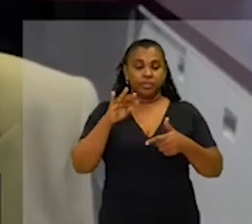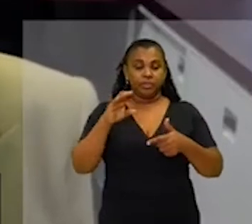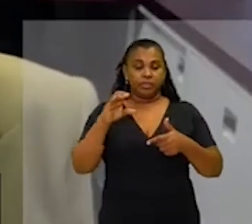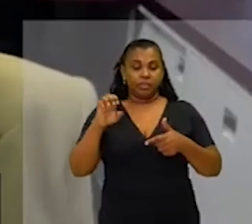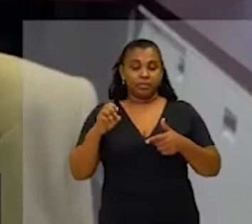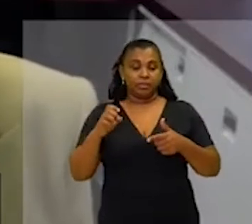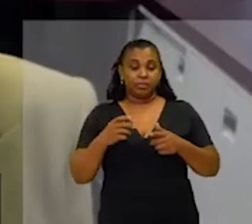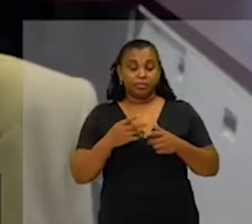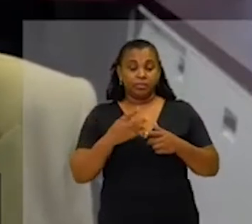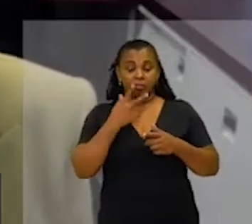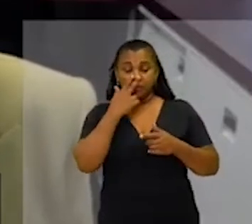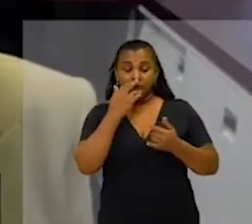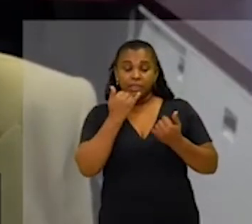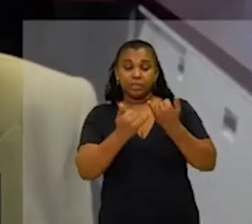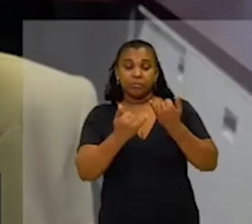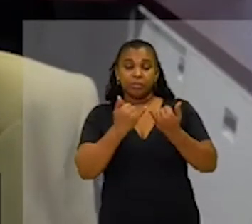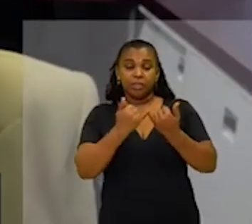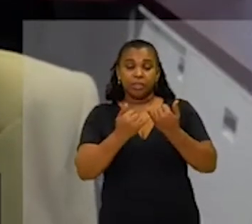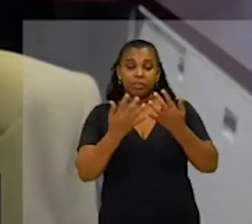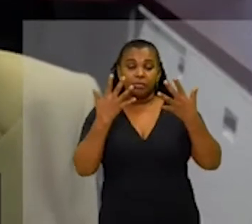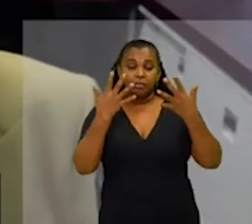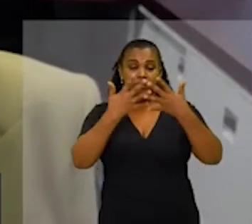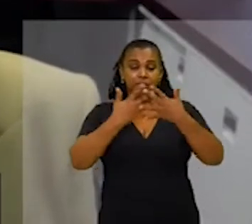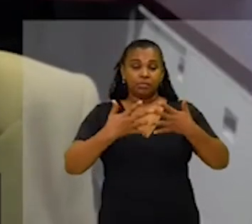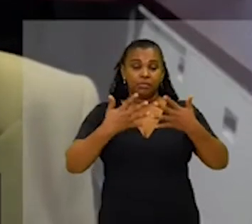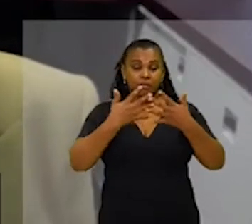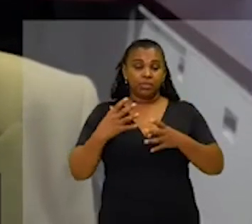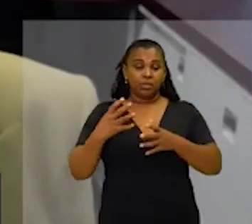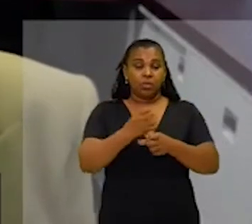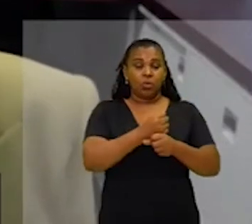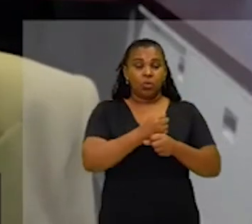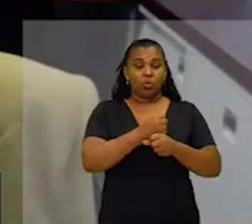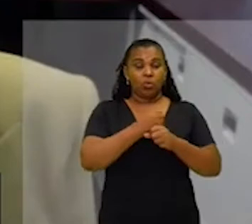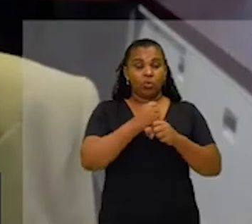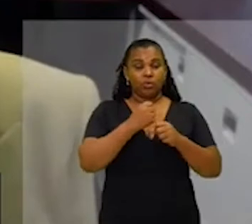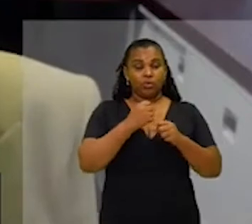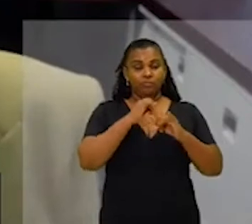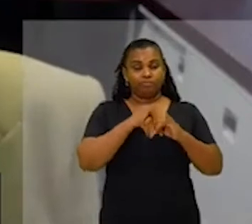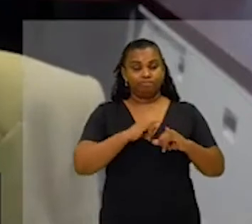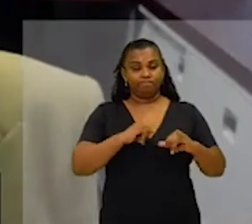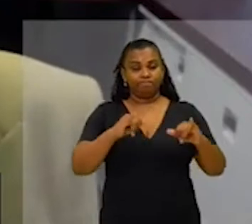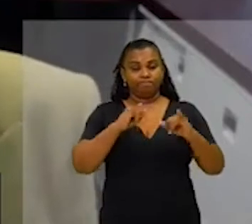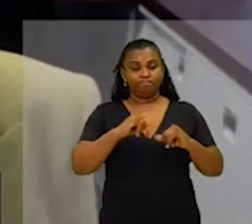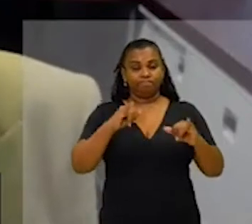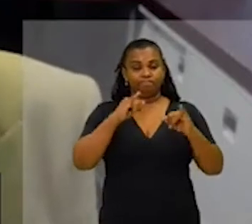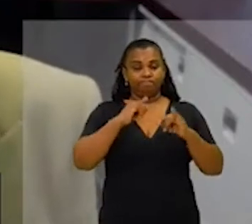transparência das contas de campanha é como se fosse o portal de contas Portal de Transparência